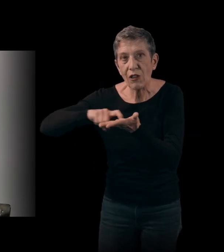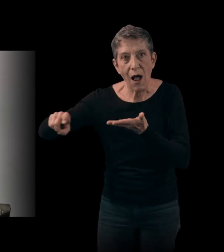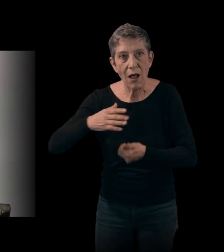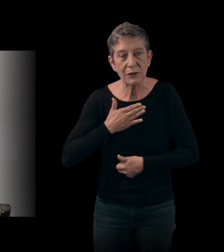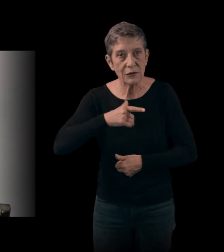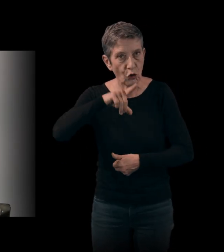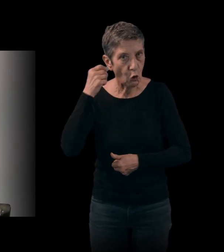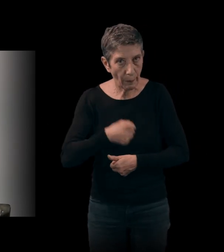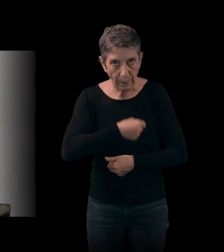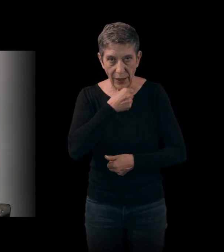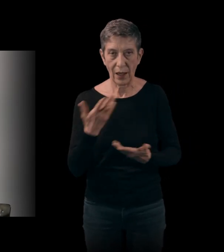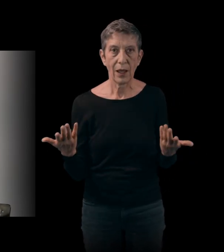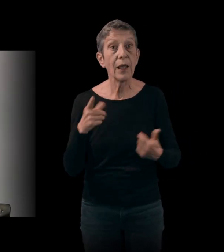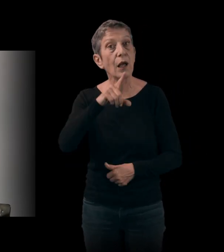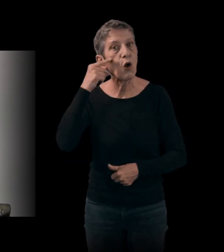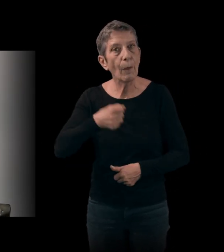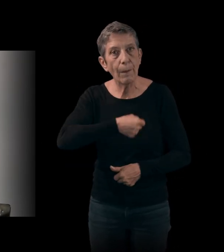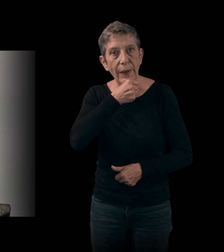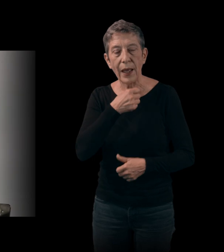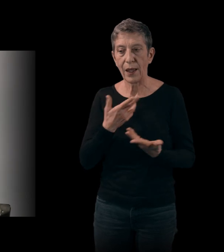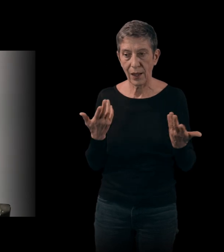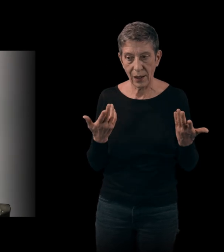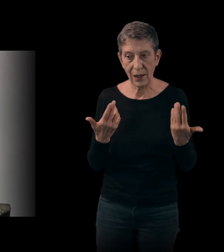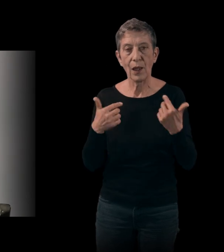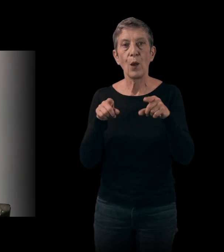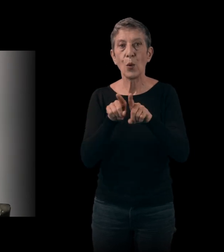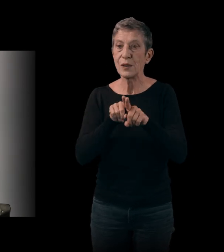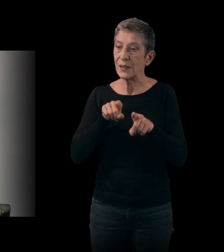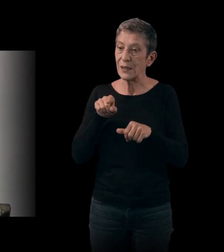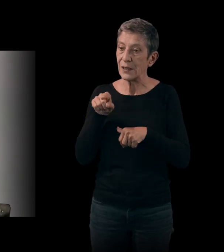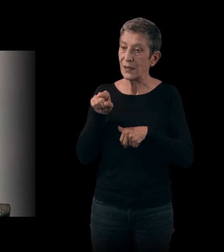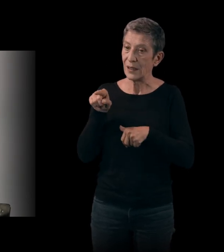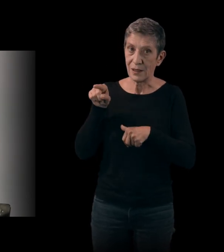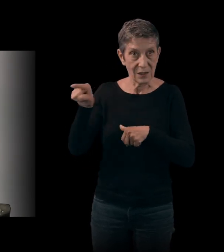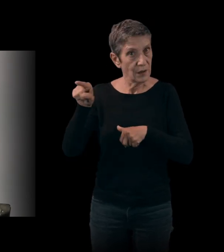Et il se trouve que mon grand-père avait aussi partie prenante avec